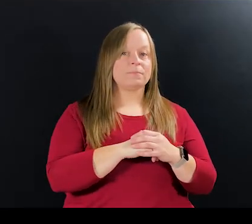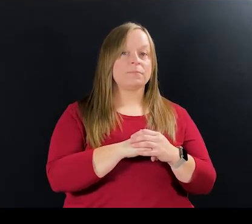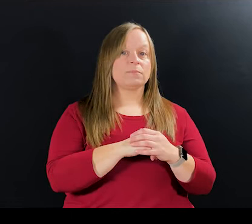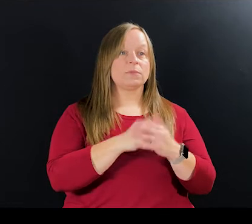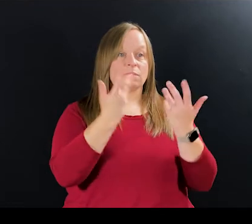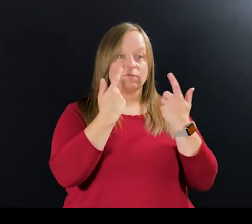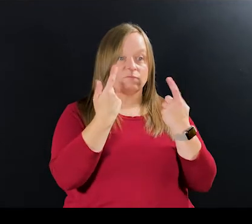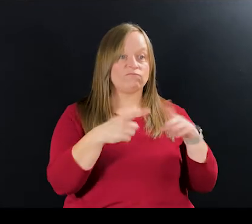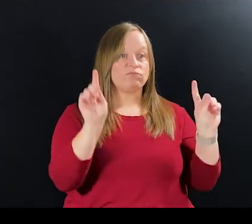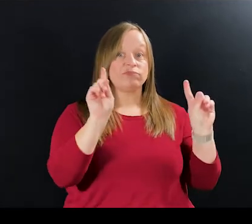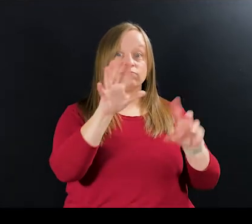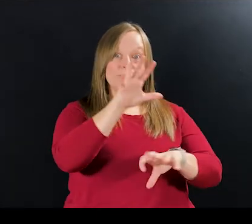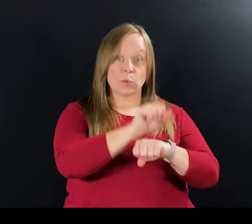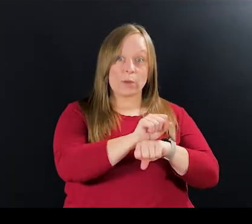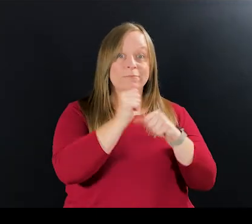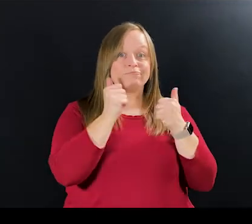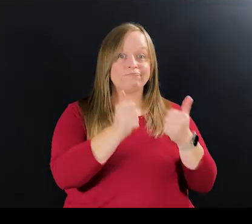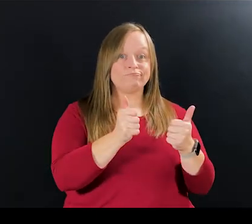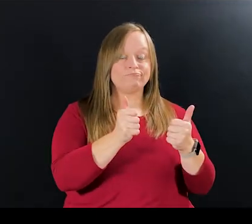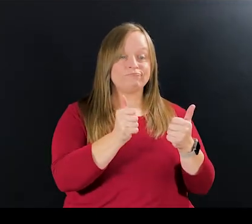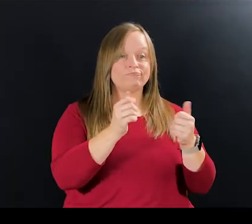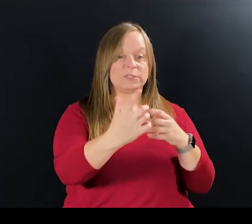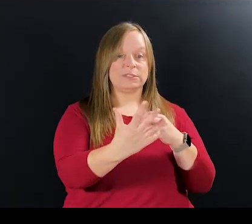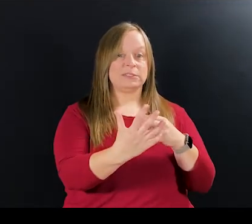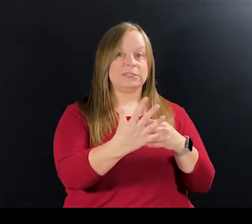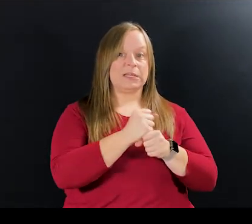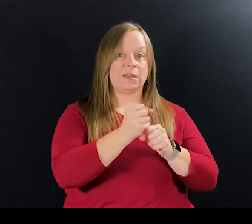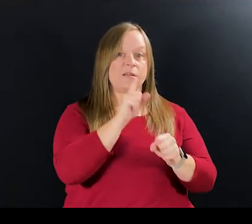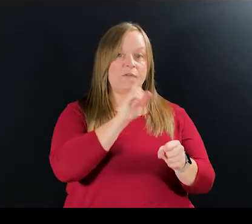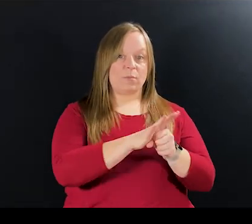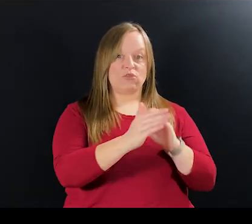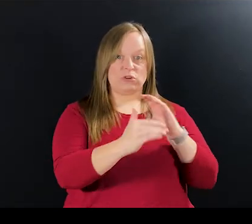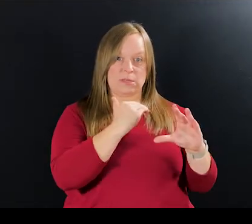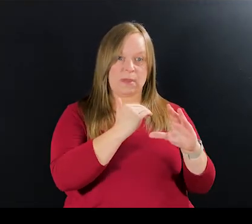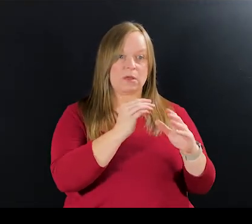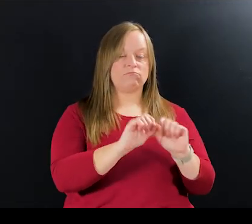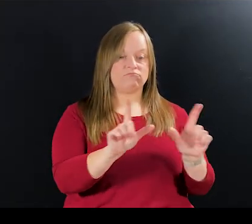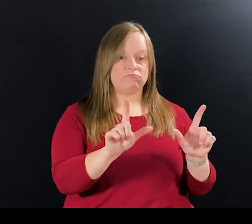Una vez que haya programado una cita con éxito, recibirá un correo electrónico de confirmación